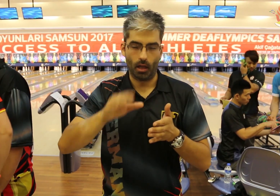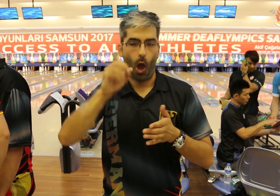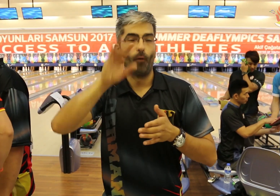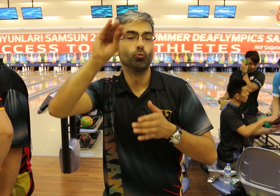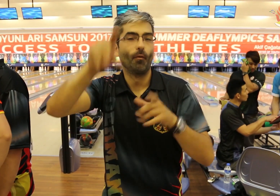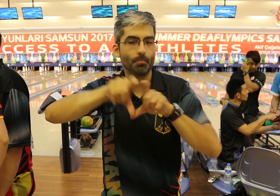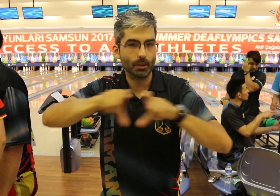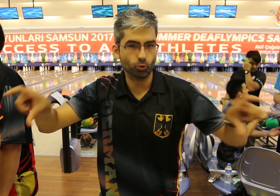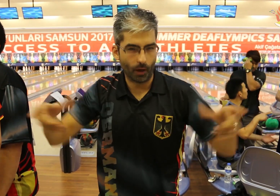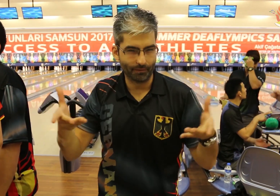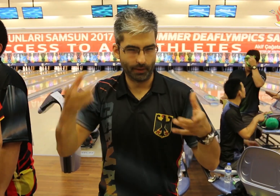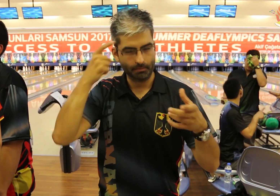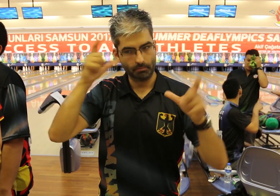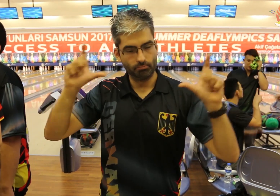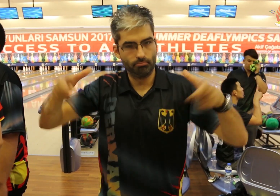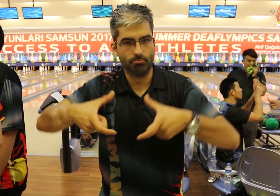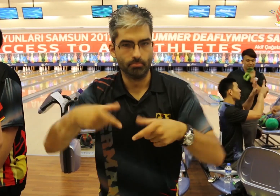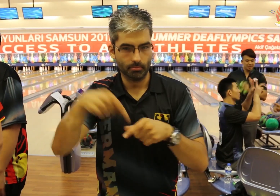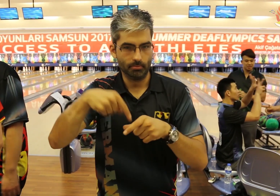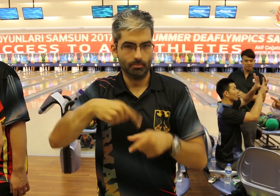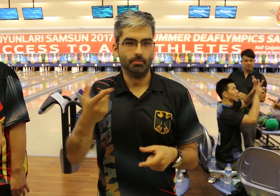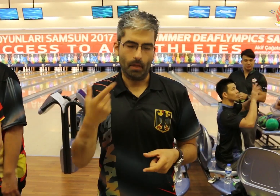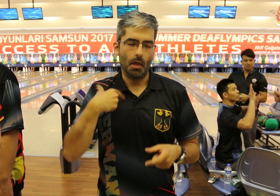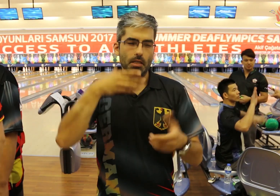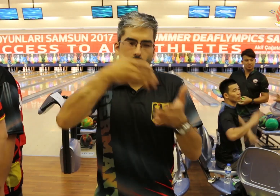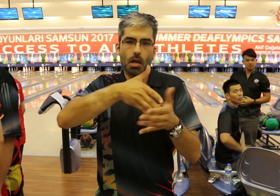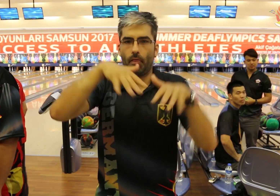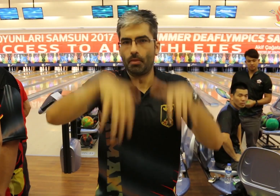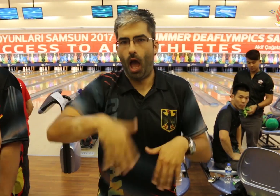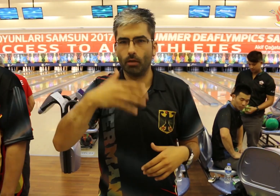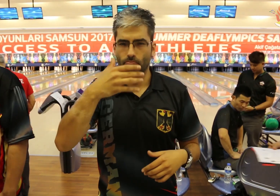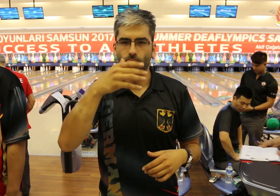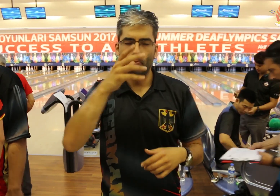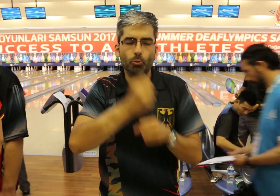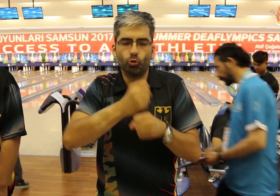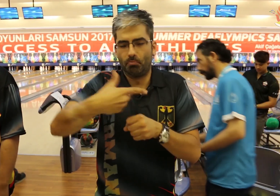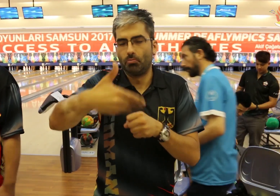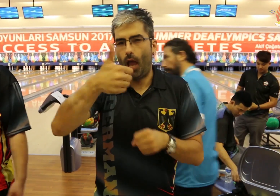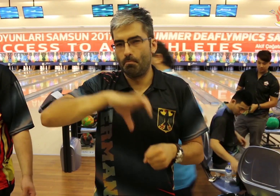Auch bei der Mannschaft muss das so sein. Dabei wird bestimmt eine Medaille rausspringen. Zumindest ist das unser Ziel.